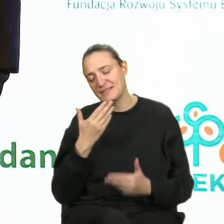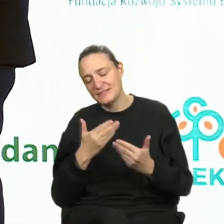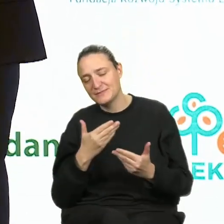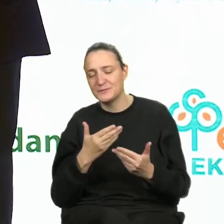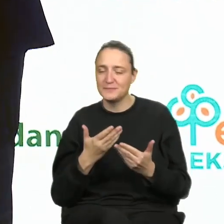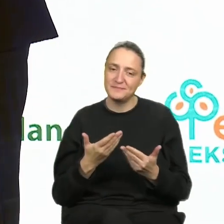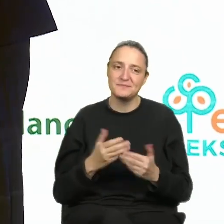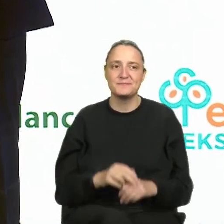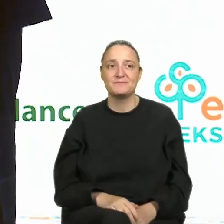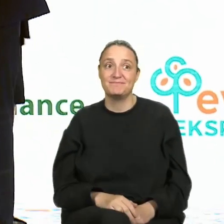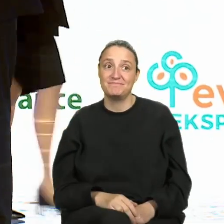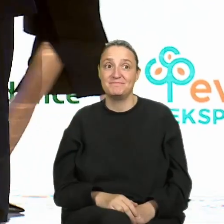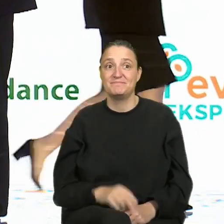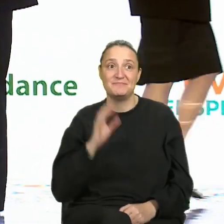Pani Anna już doskonale zna tę statuetkę.